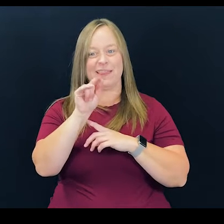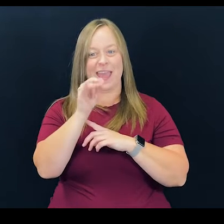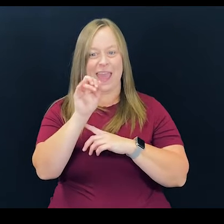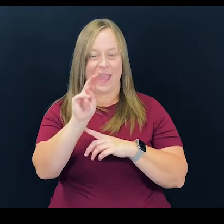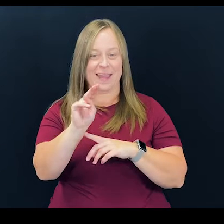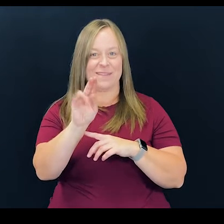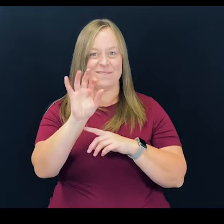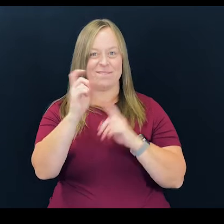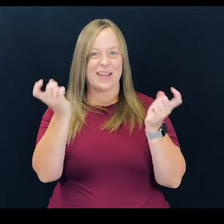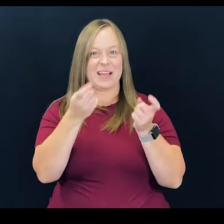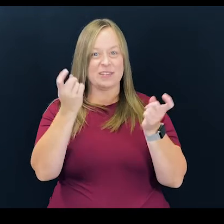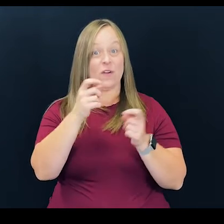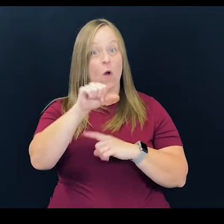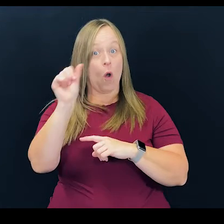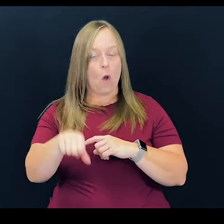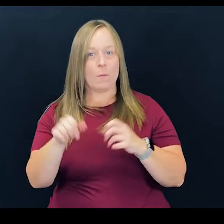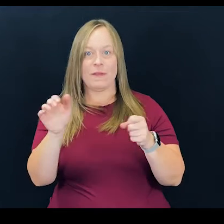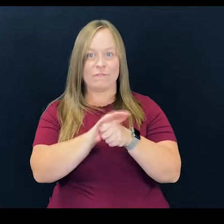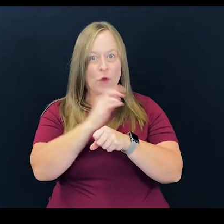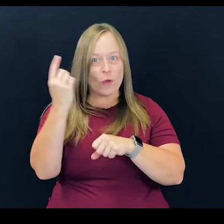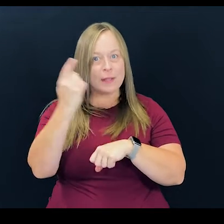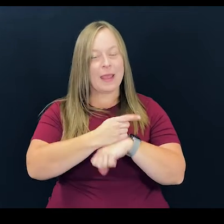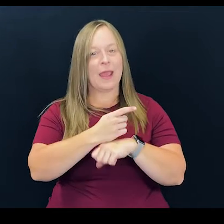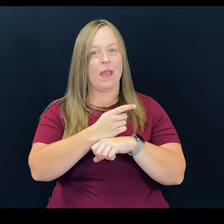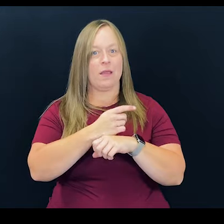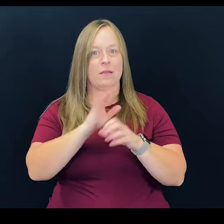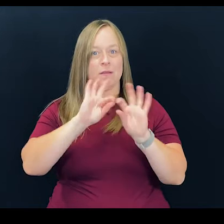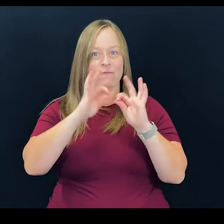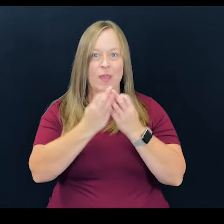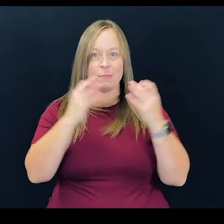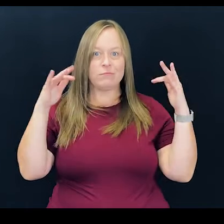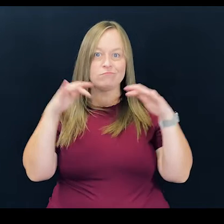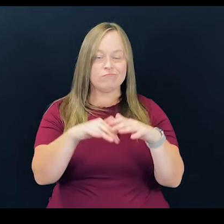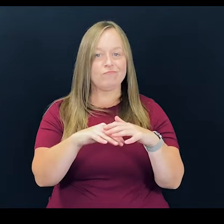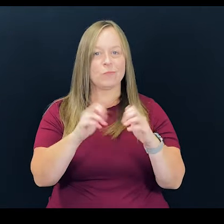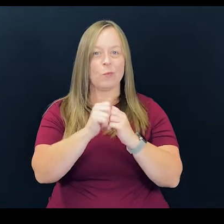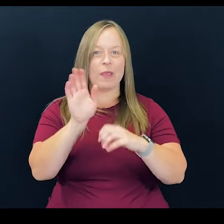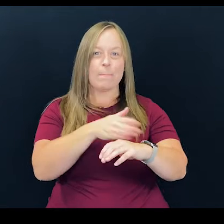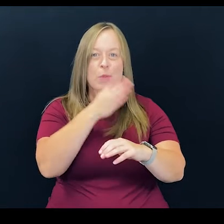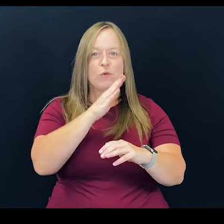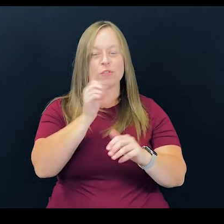El LatinFest de Albany es un festival de un día completo orientado a la familia con actuaciones musicales